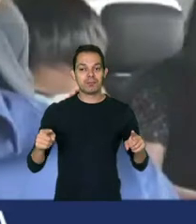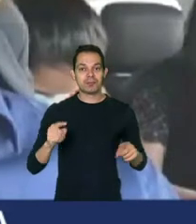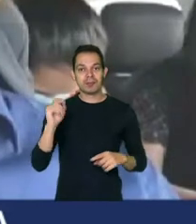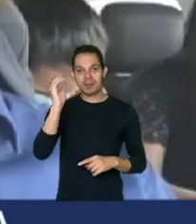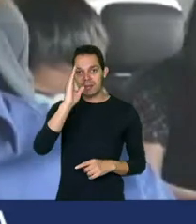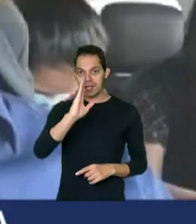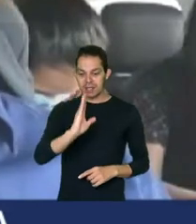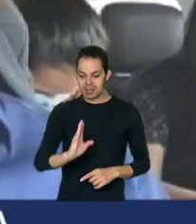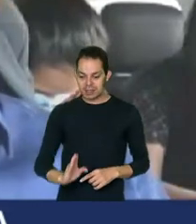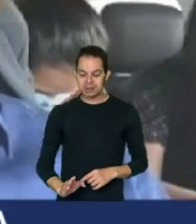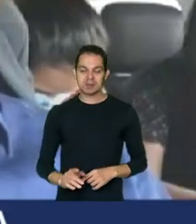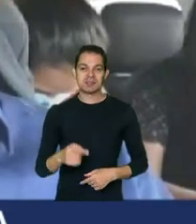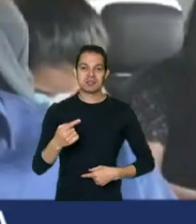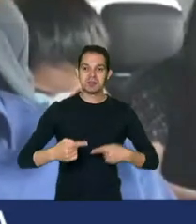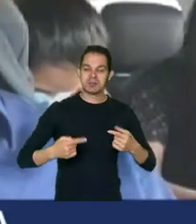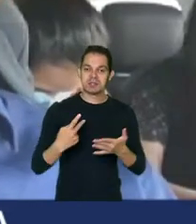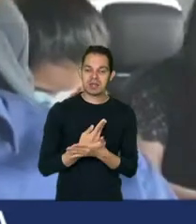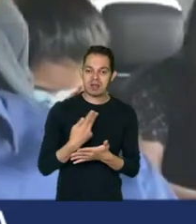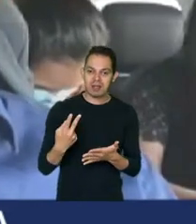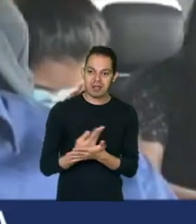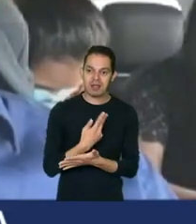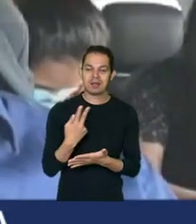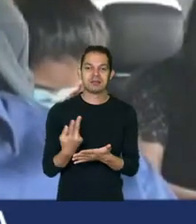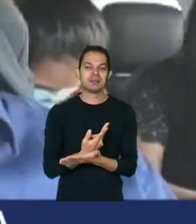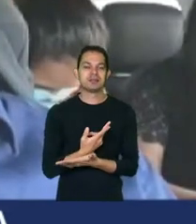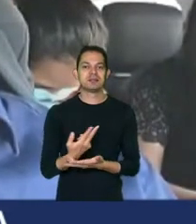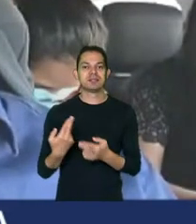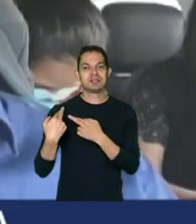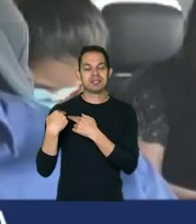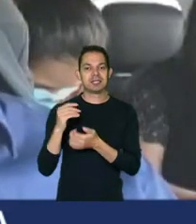MAS O BRASIL, GRAÇAS A ESSA POLÍTICA EQUIVOCADA E IRRESPONSÁVEL, INFELIZMENTE